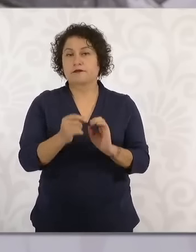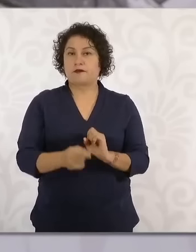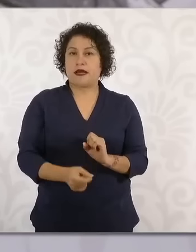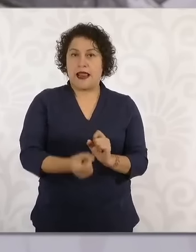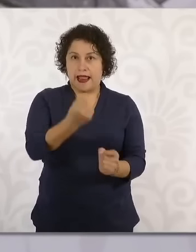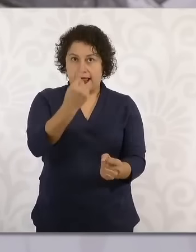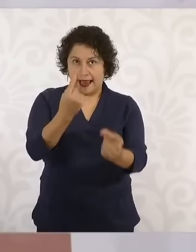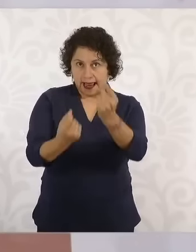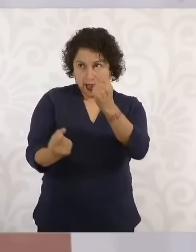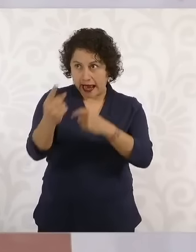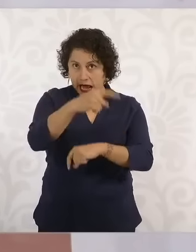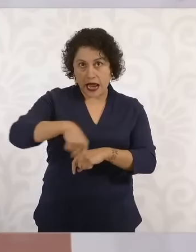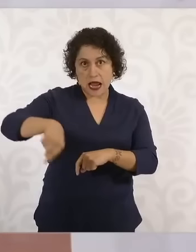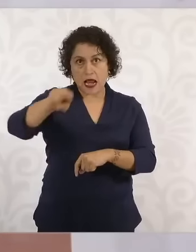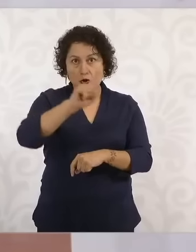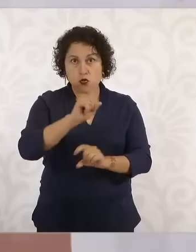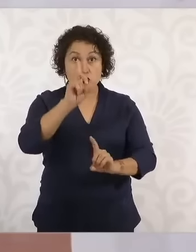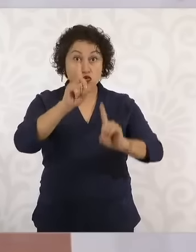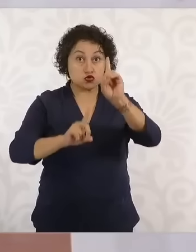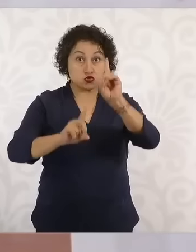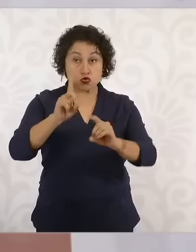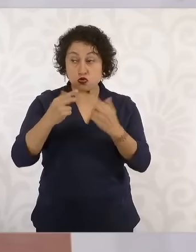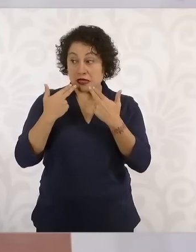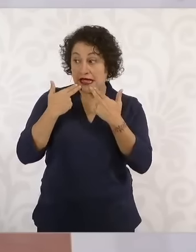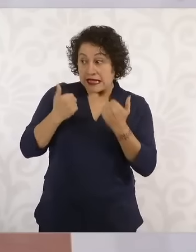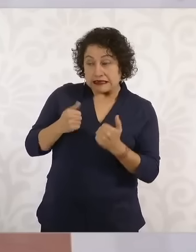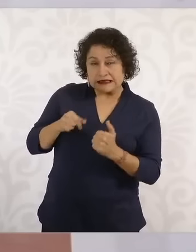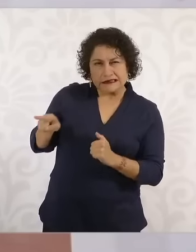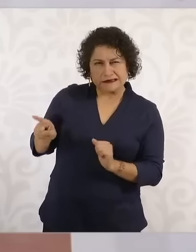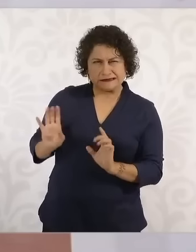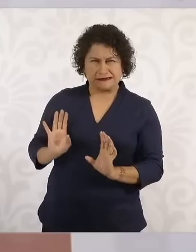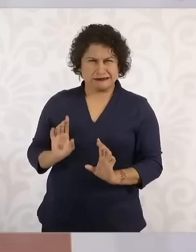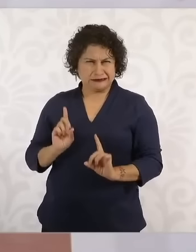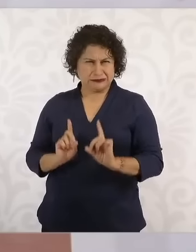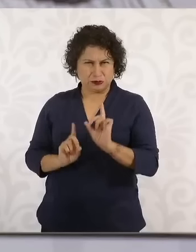definición que haya hecho el SAT, hay un espacio siempre para recibir en el marco